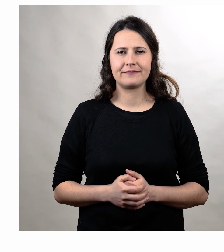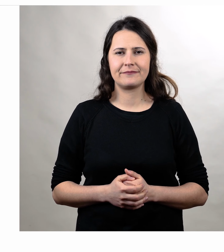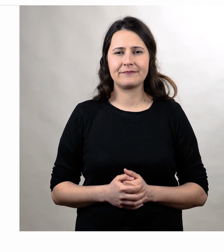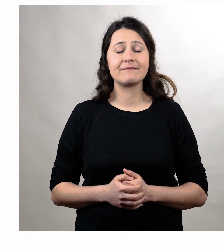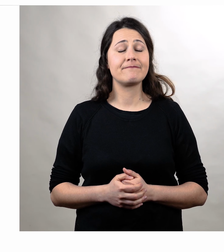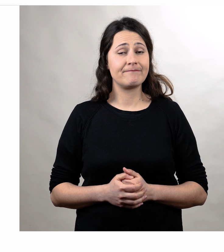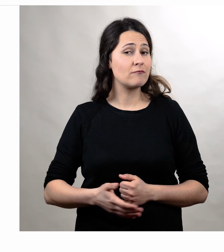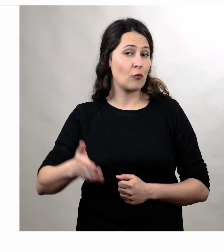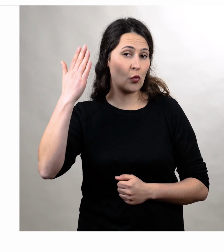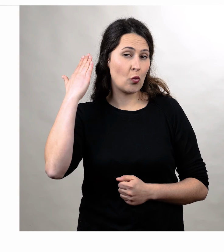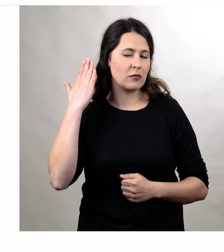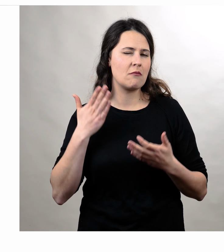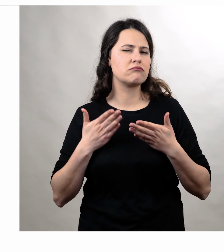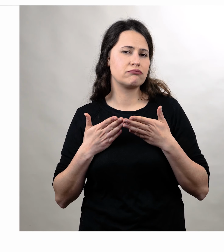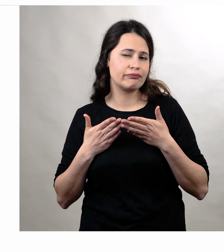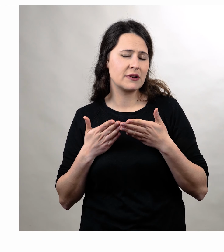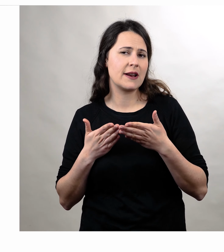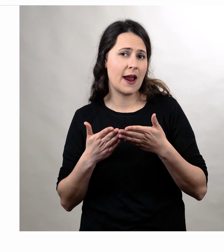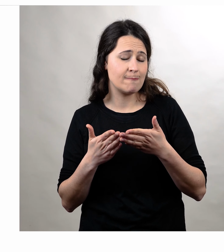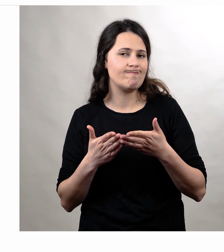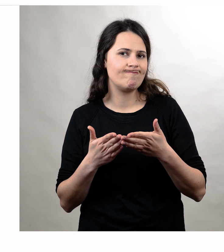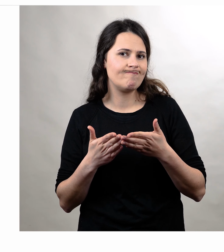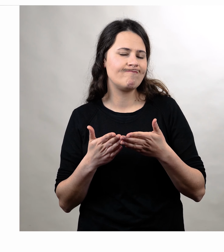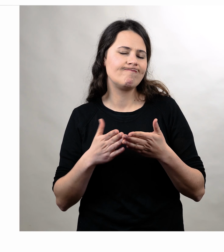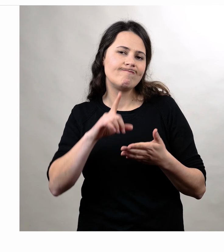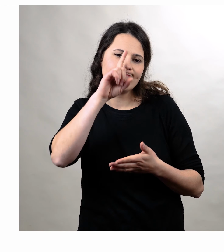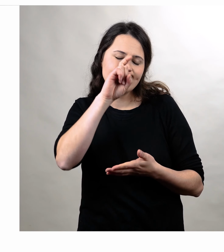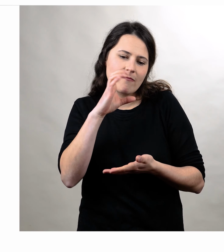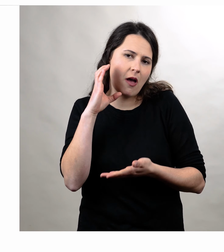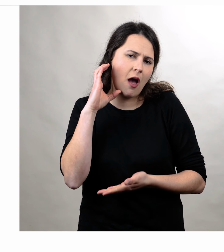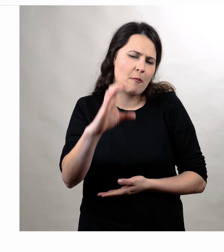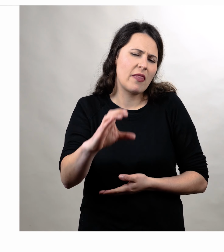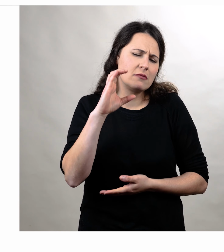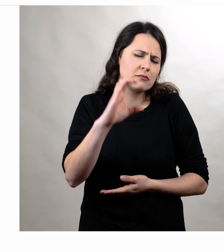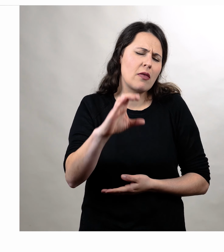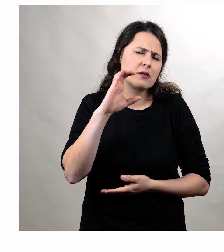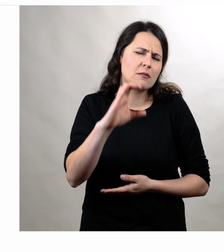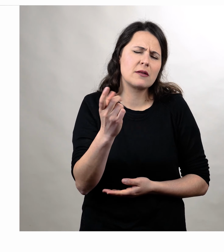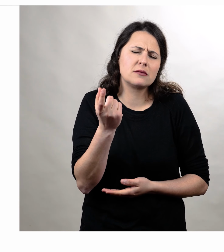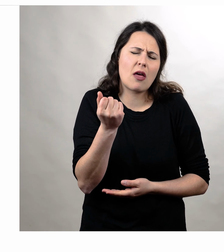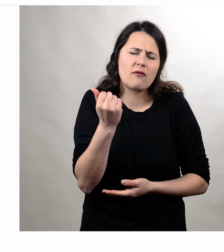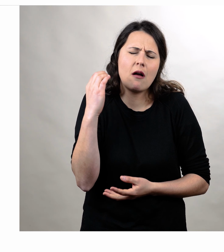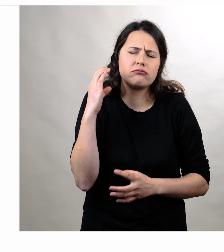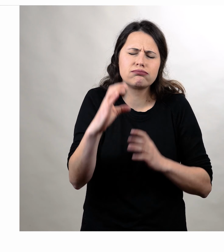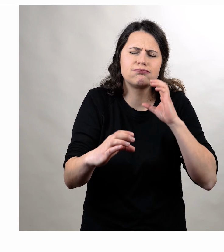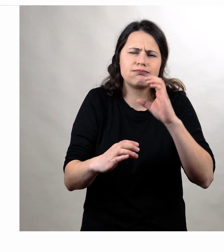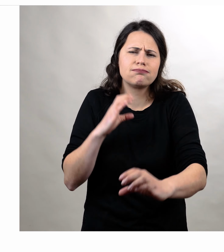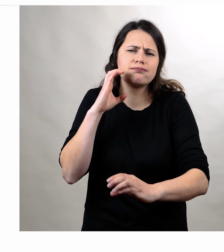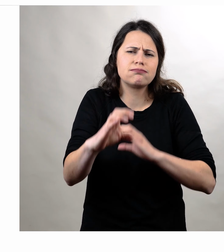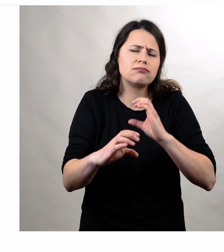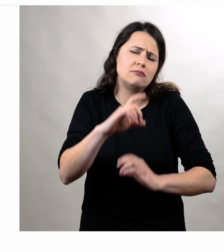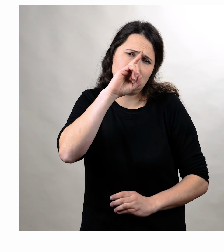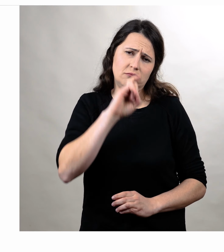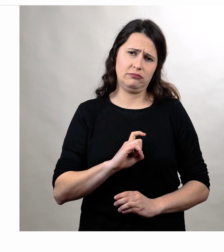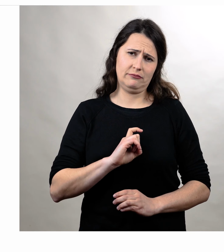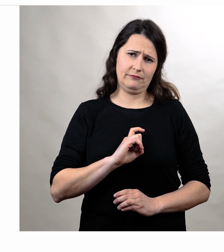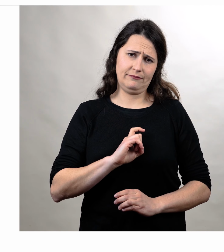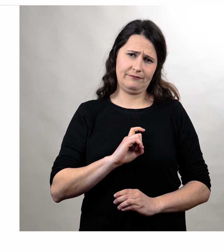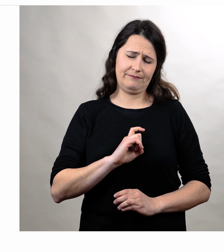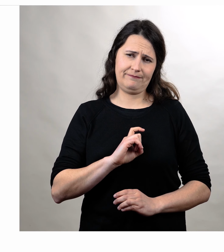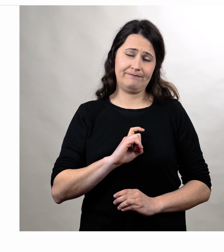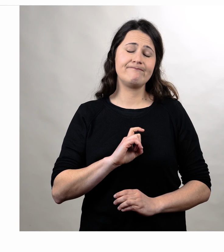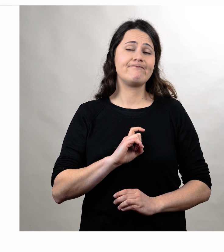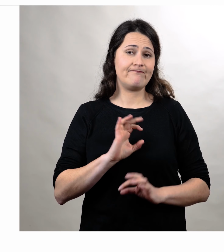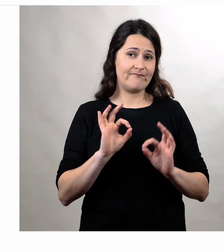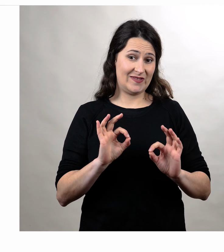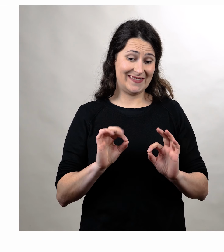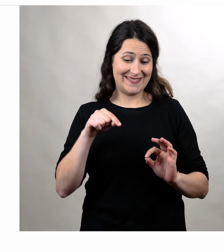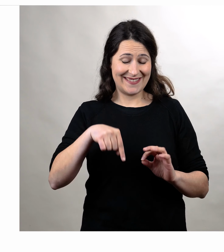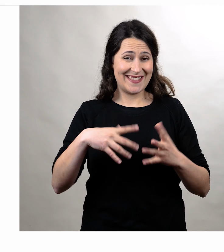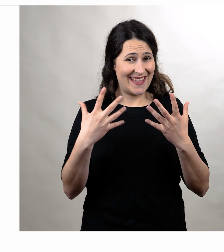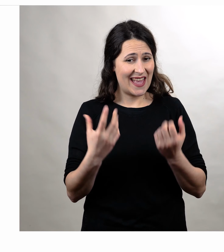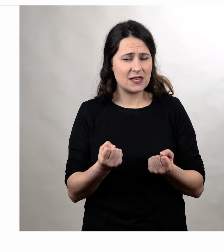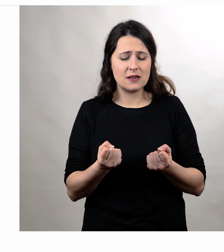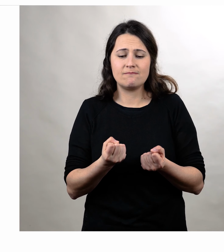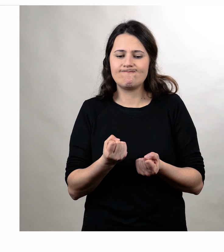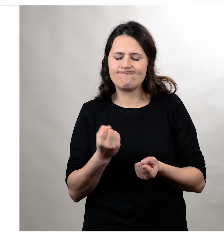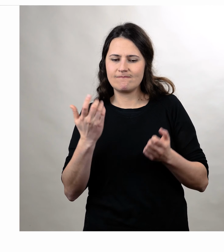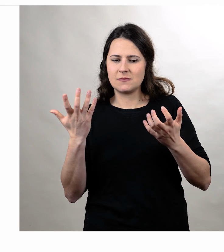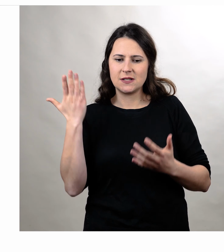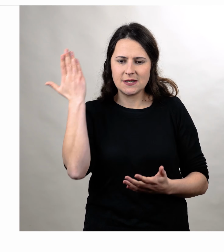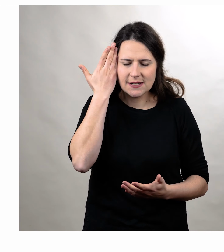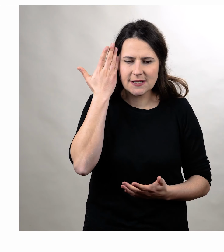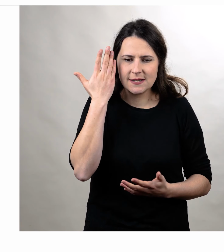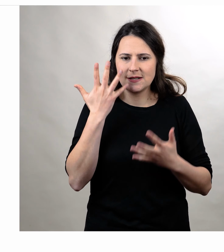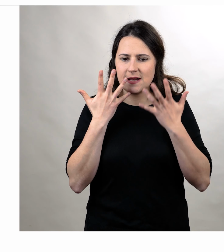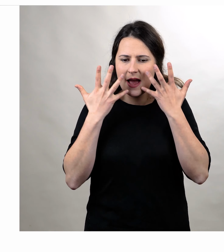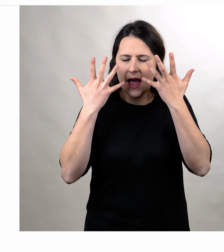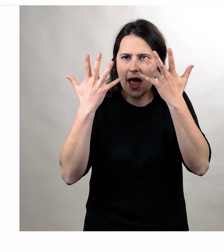Τα πλοία απαιτούν μεγάλες επενδύσεις σε κεφάλαιο. Επίσης έχουν υψηλό κόστος λειτουργίας.